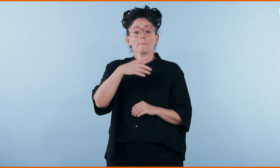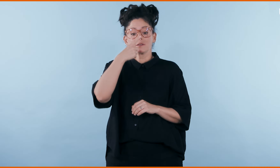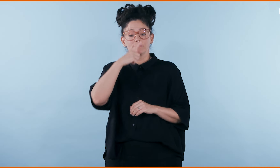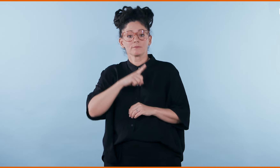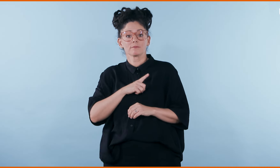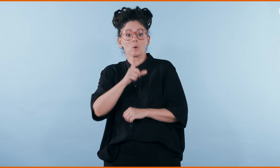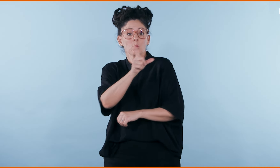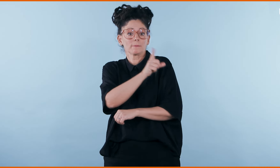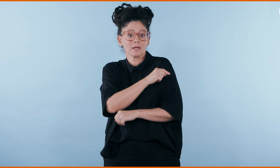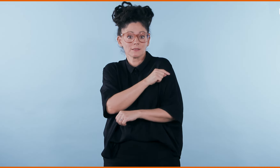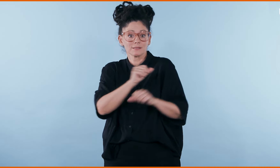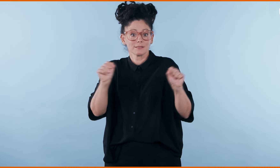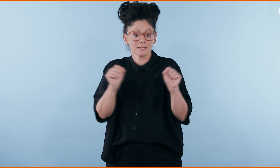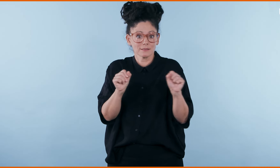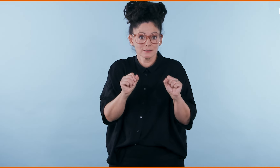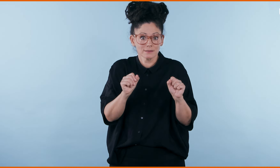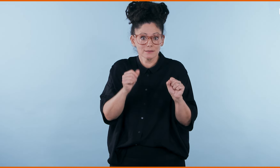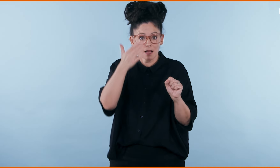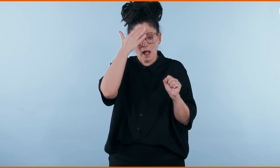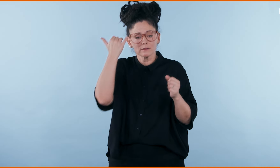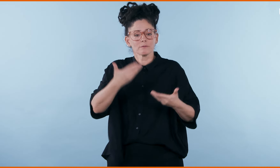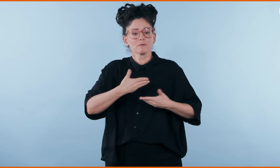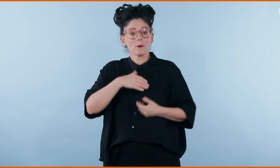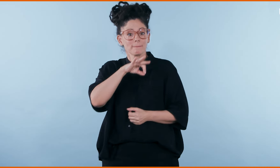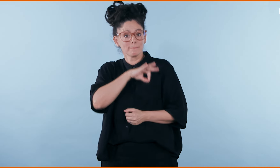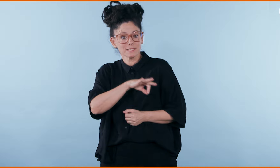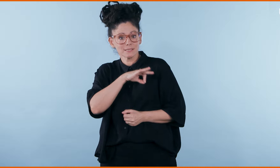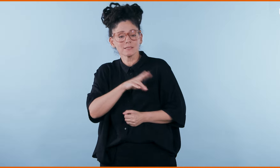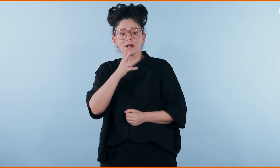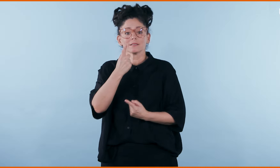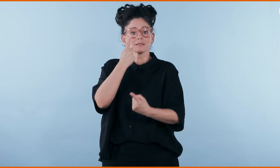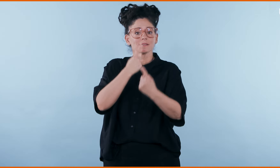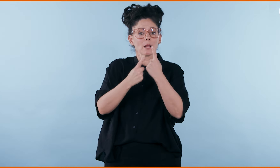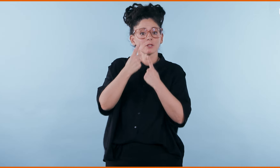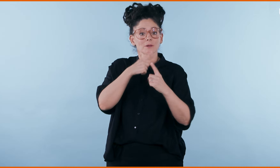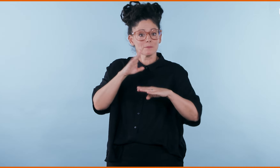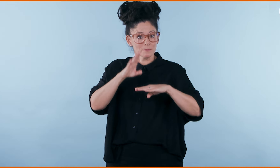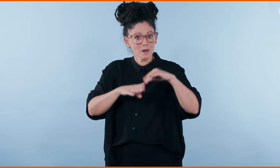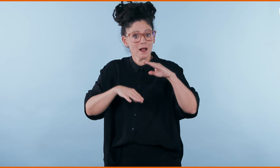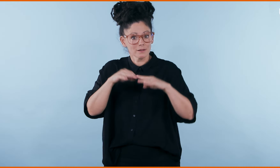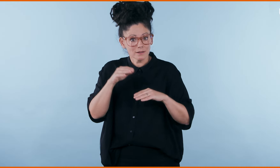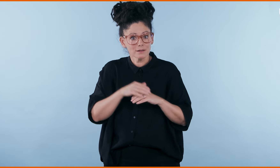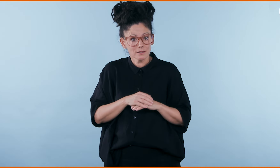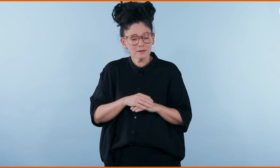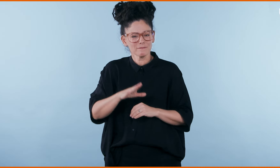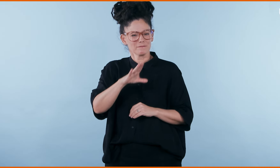Om du drabbas av utmattningsstress, kan du få medicin och samtalsbehandling.